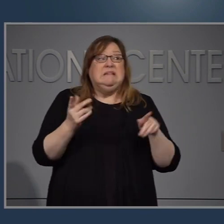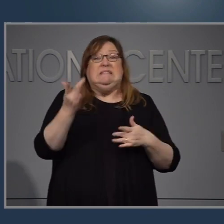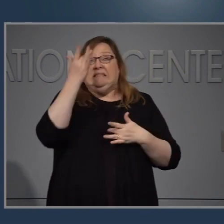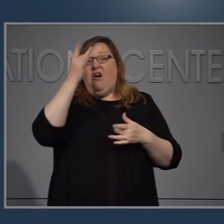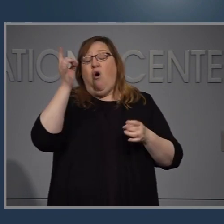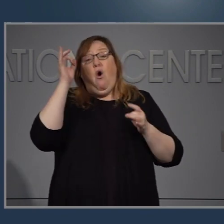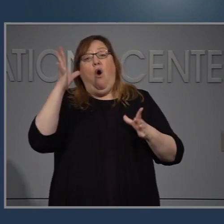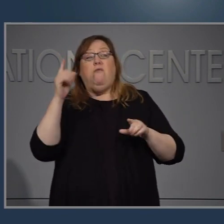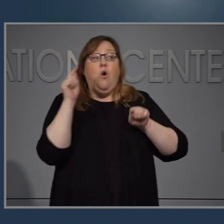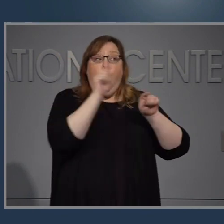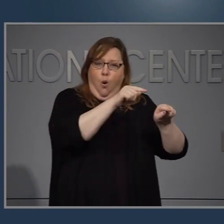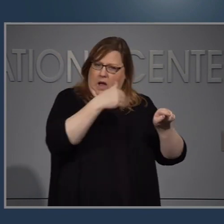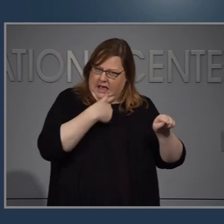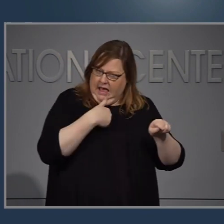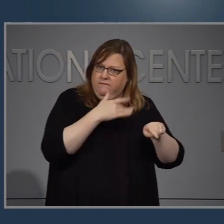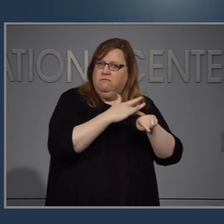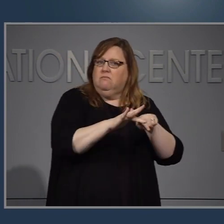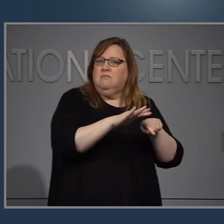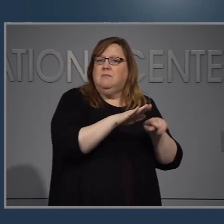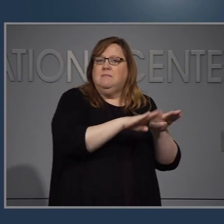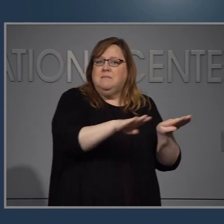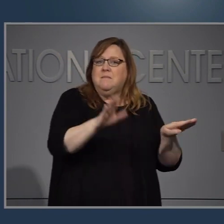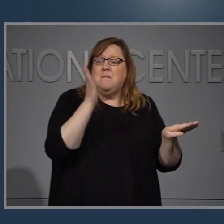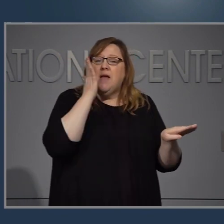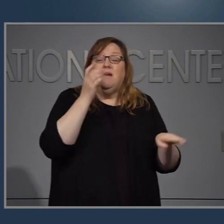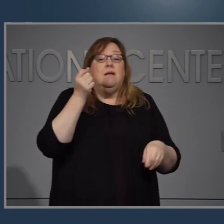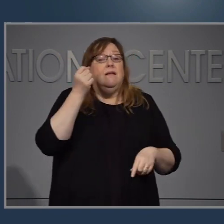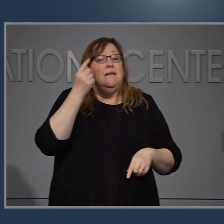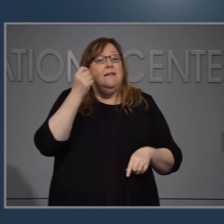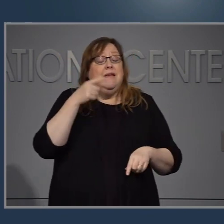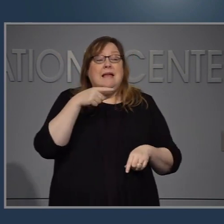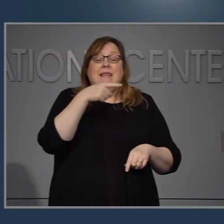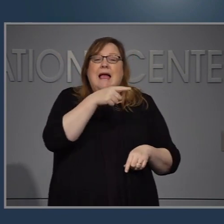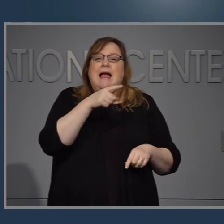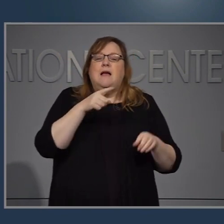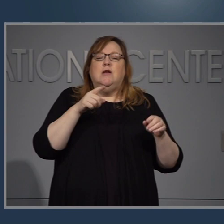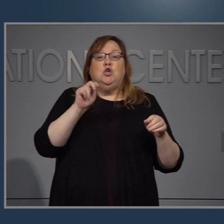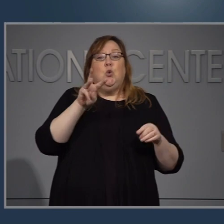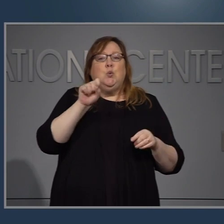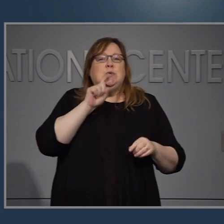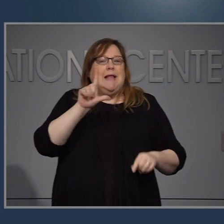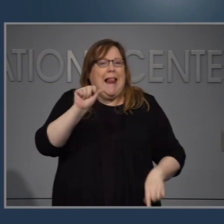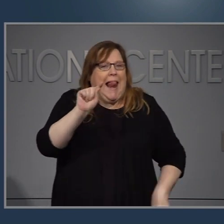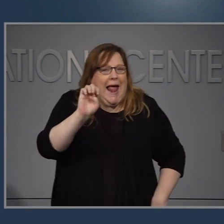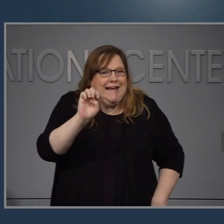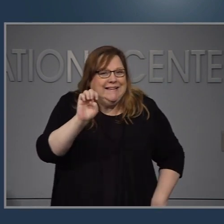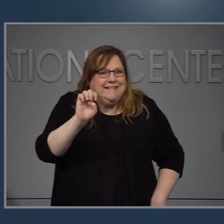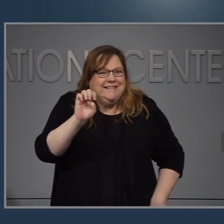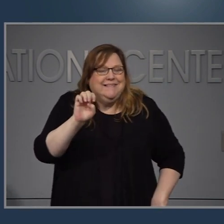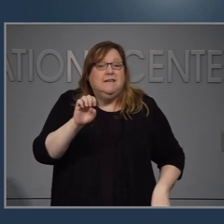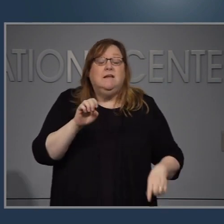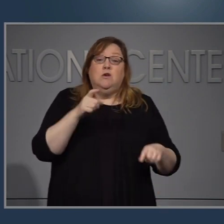enferman sin embargo, este indicador está retrasado, es decir, se requiere de más